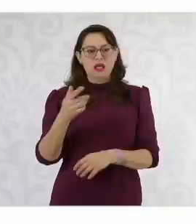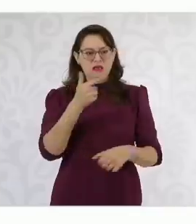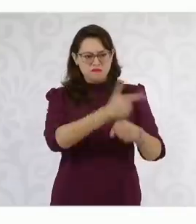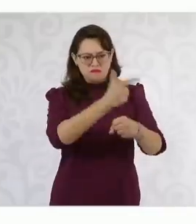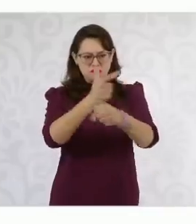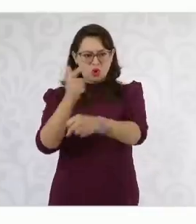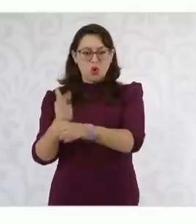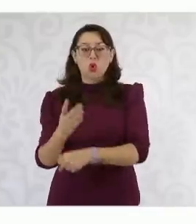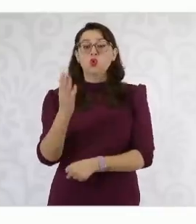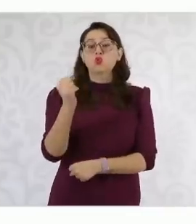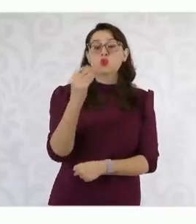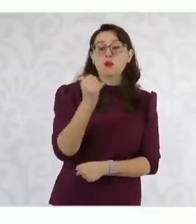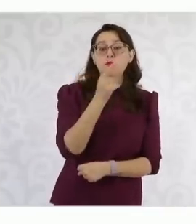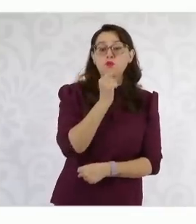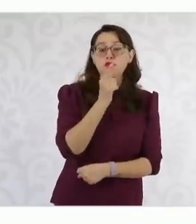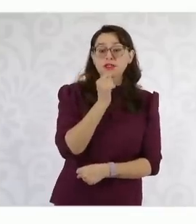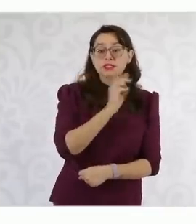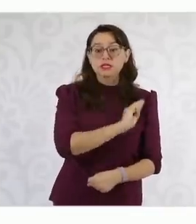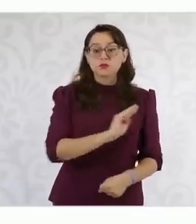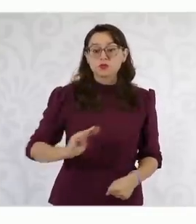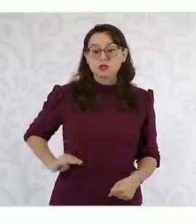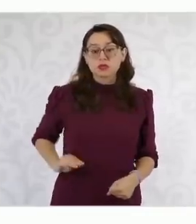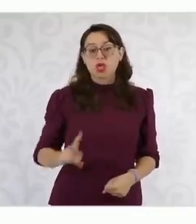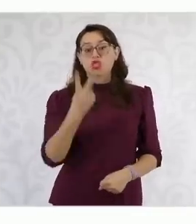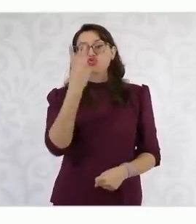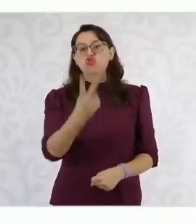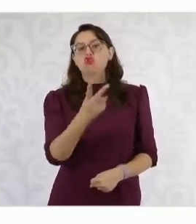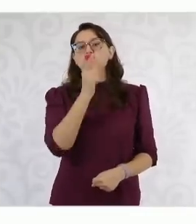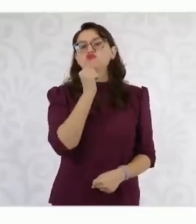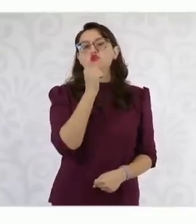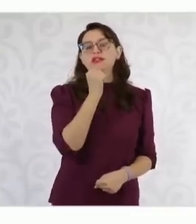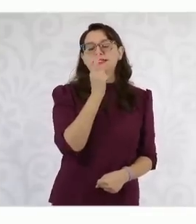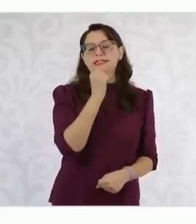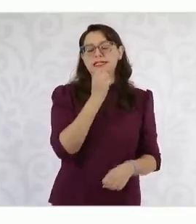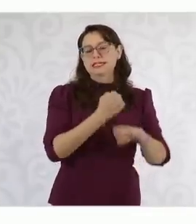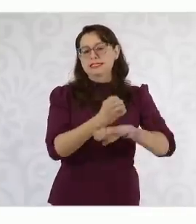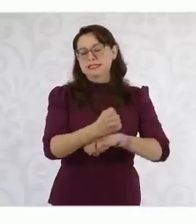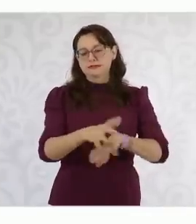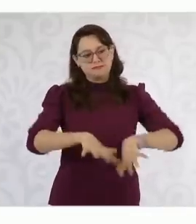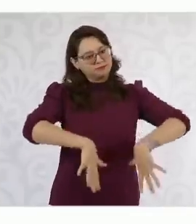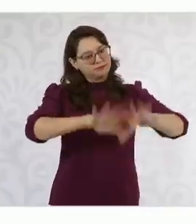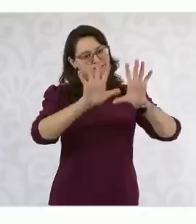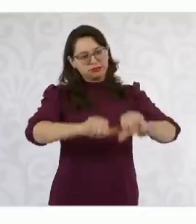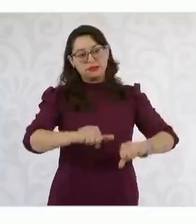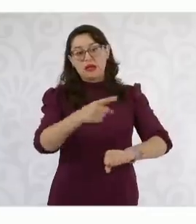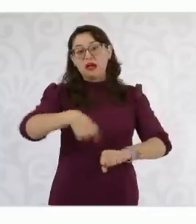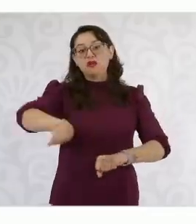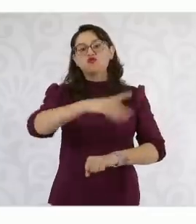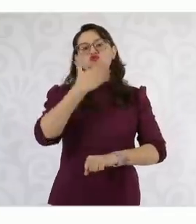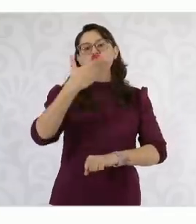y dos polias estatales relacionados con el delito de desaparición forzada también en Chiapas en el